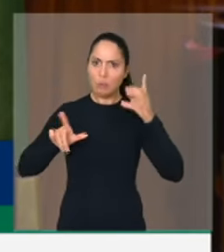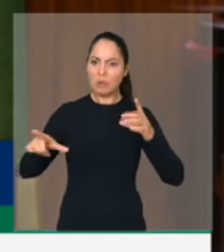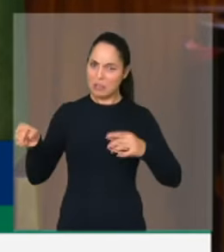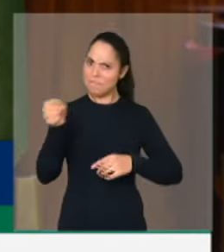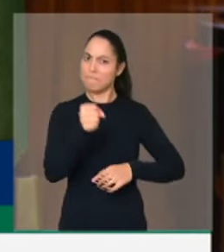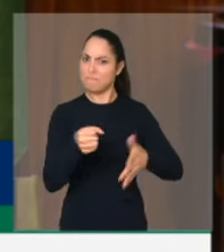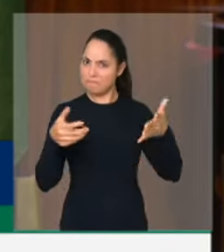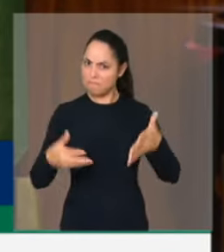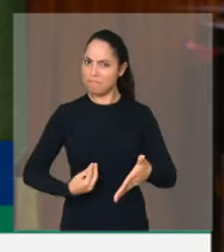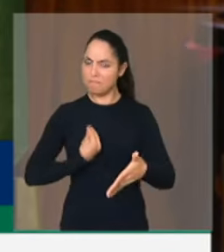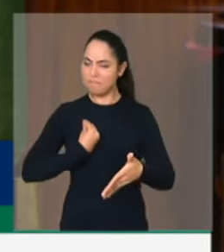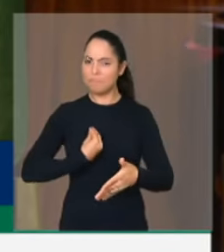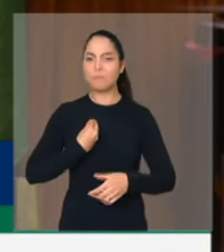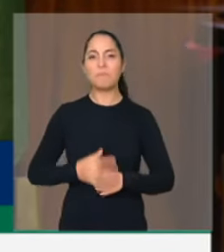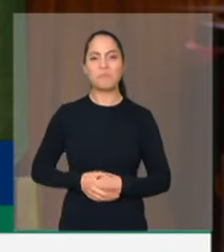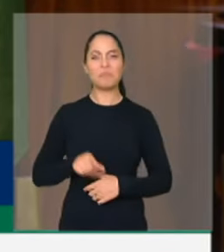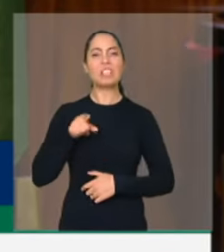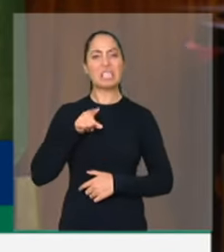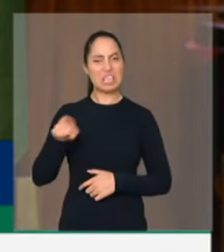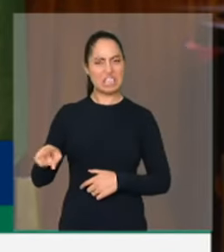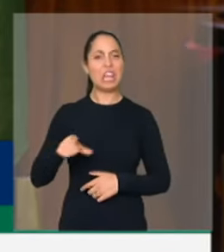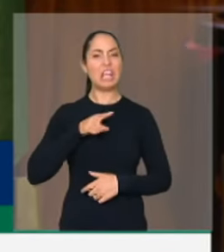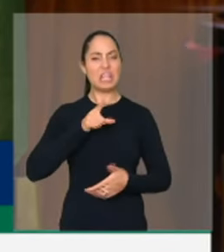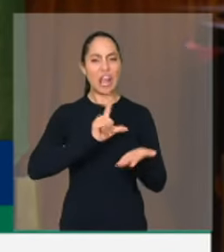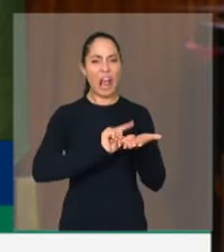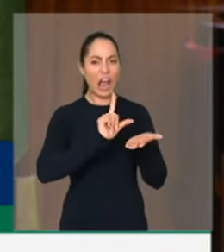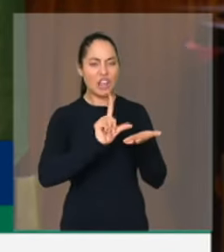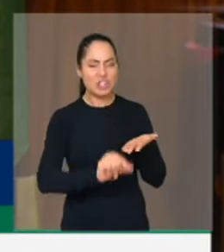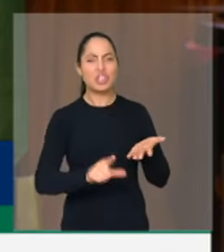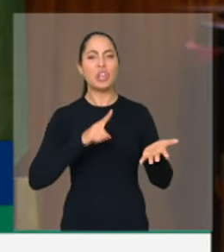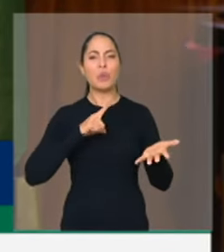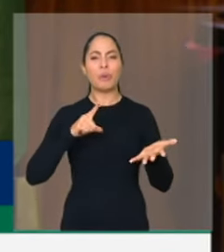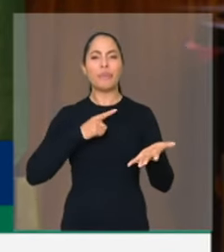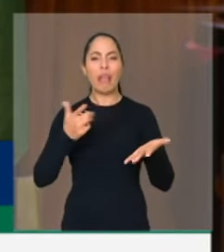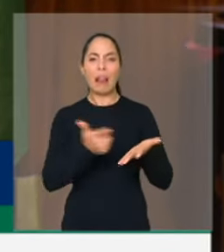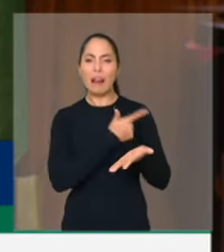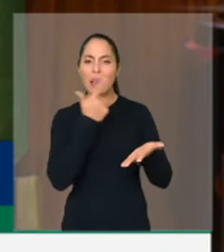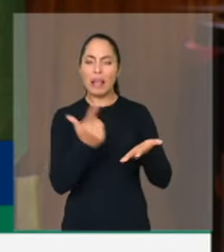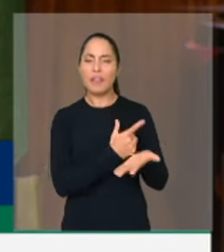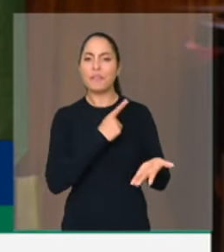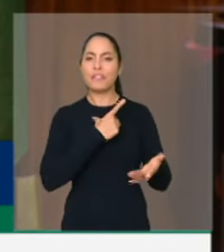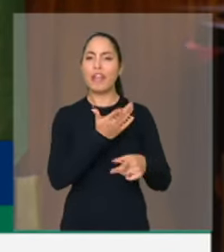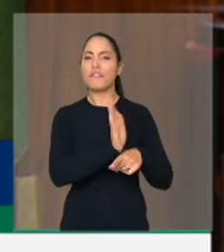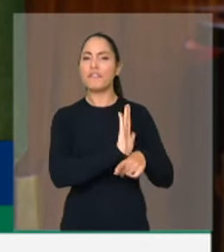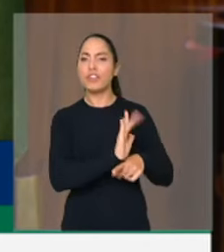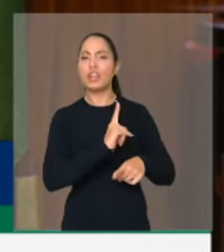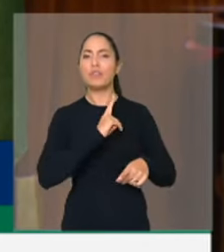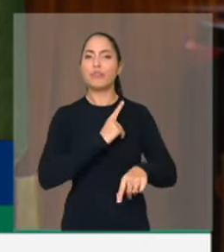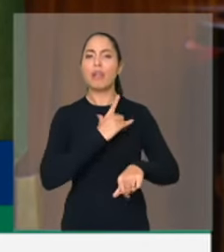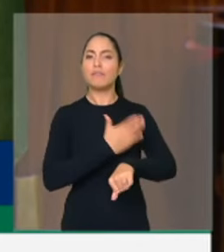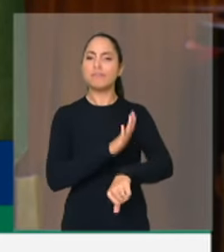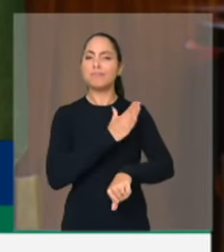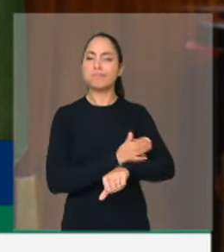DEIXOU AINDA PRODUÇÃO INTELECTUAL DE ARTIGOS, ENSAIOS, LIVROS QUE NOS GUIAM NAS TAREFAS COTIDIANAS. O